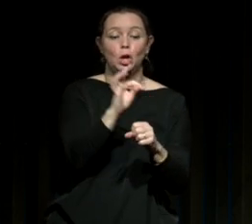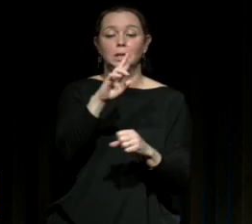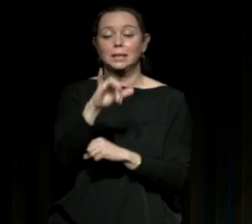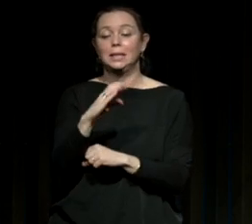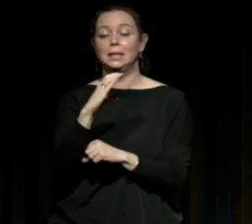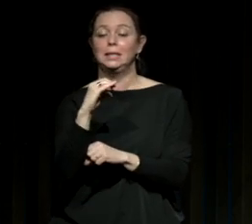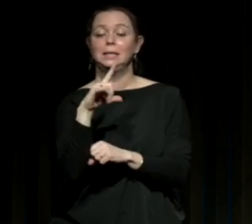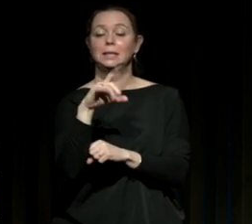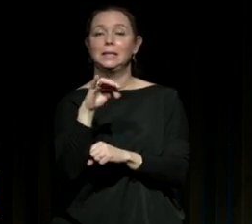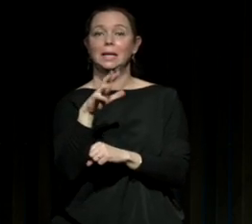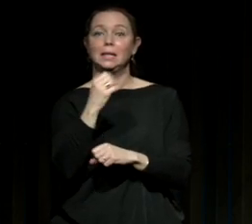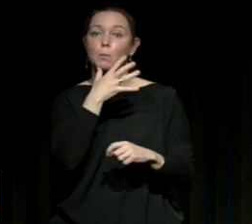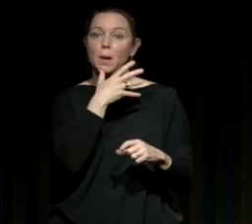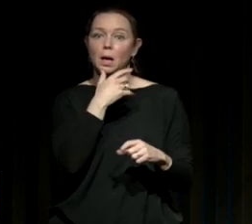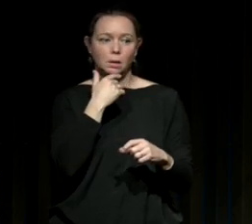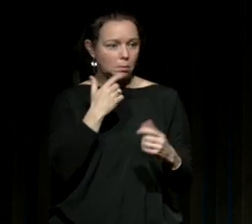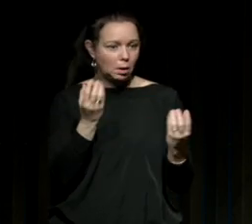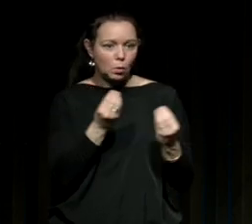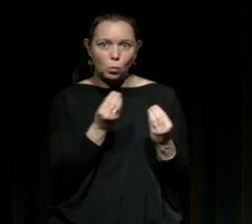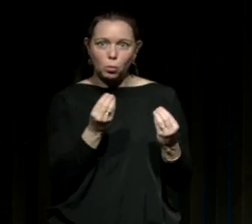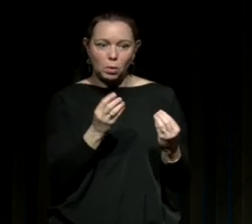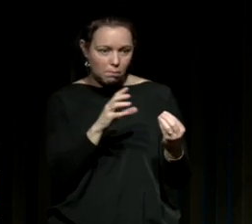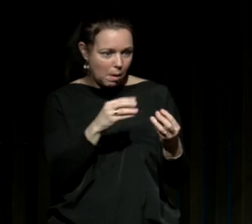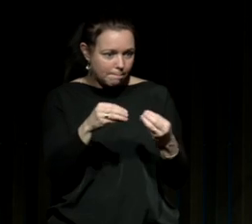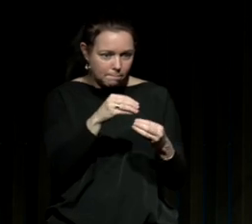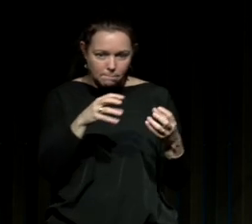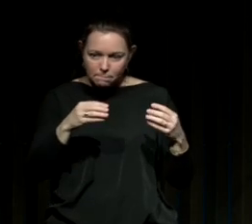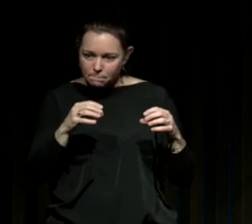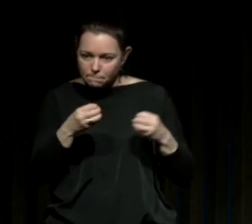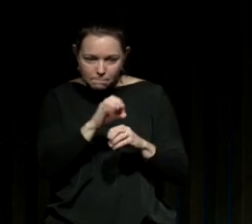les triglycérides elles vont aller se mettre ailleurs dans des endroits où normalement il